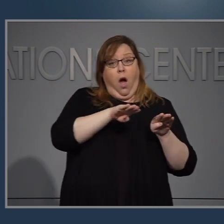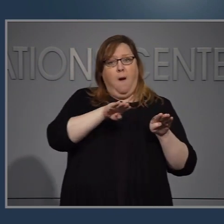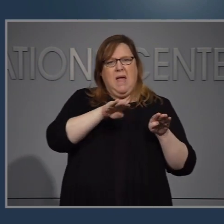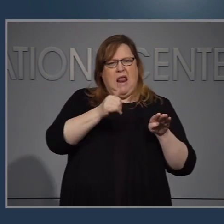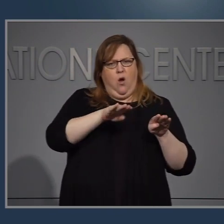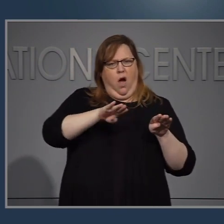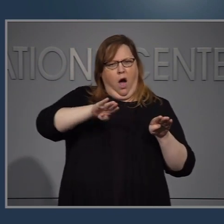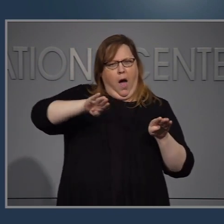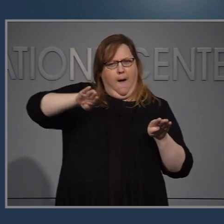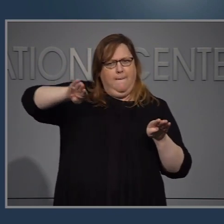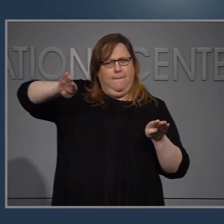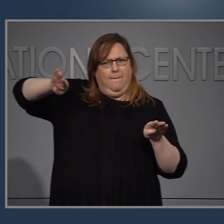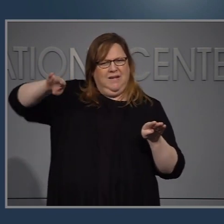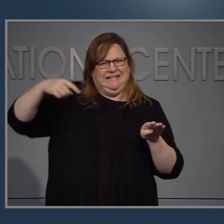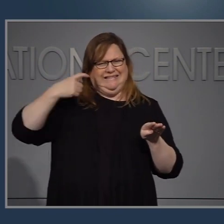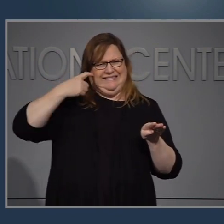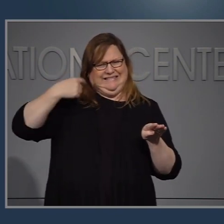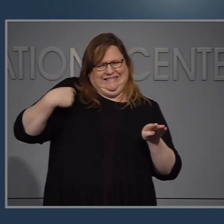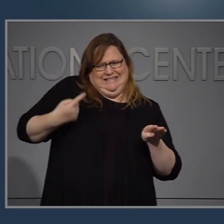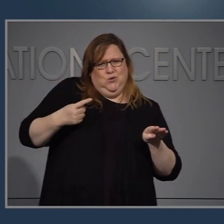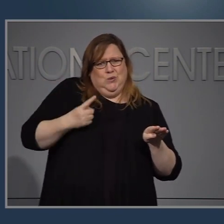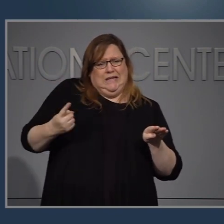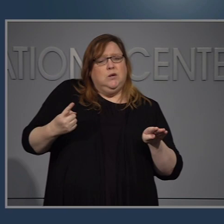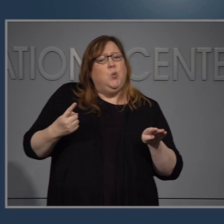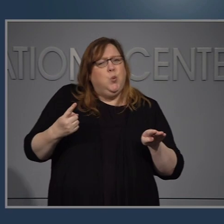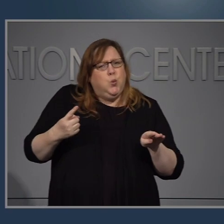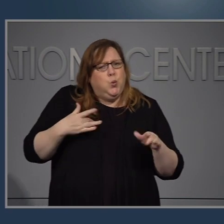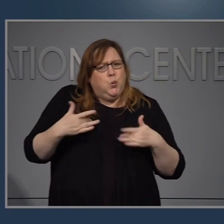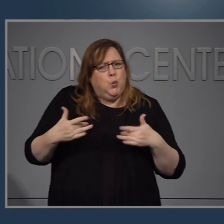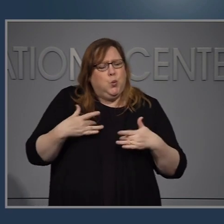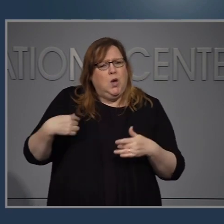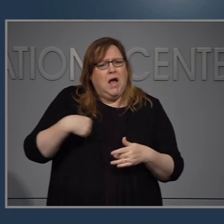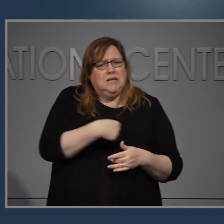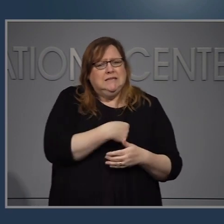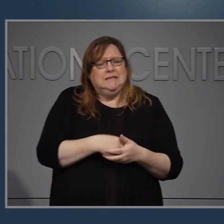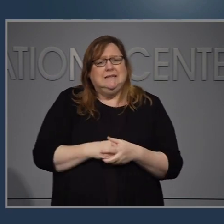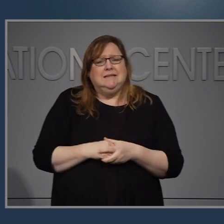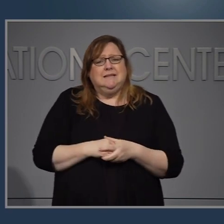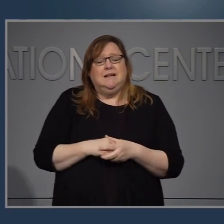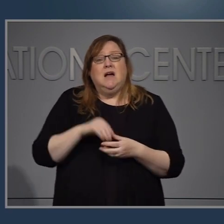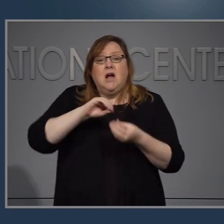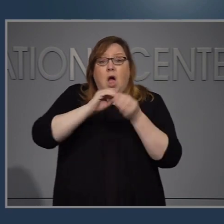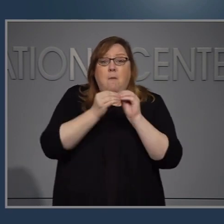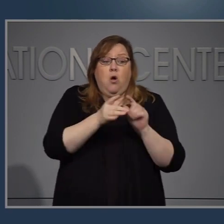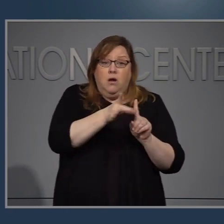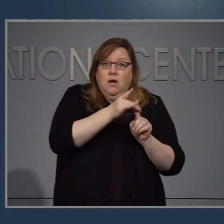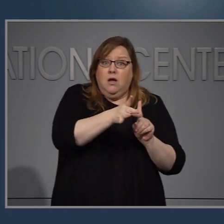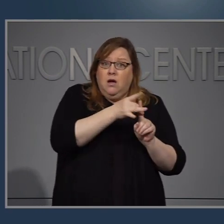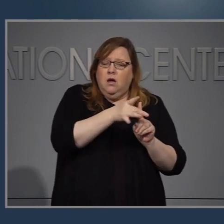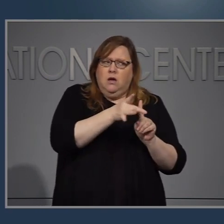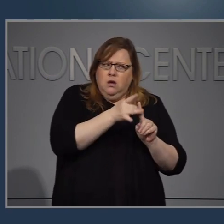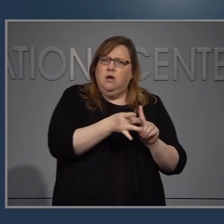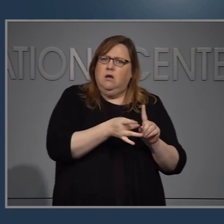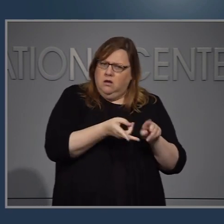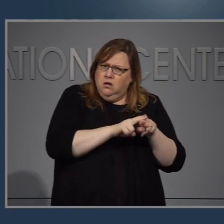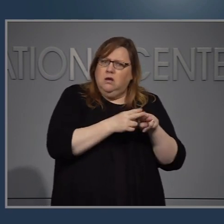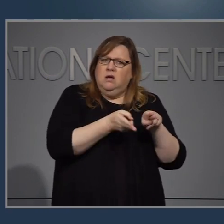línea amarilla está subiendo más en las últimas dos semanas. Esto es preocupante, no tan solo el número de casos está aumentando, sino que están